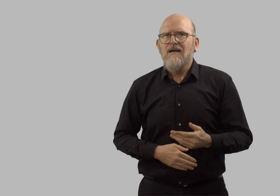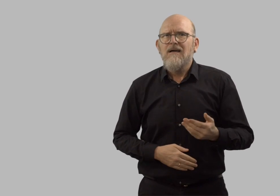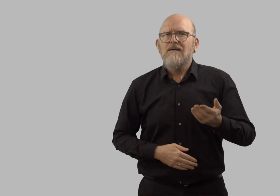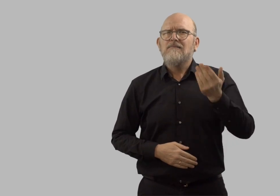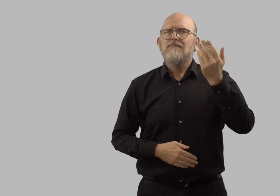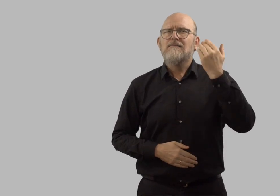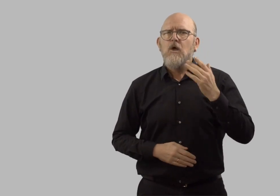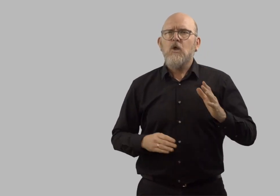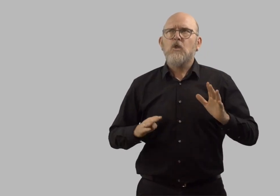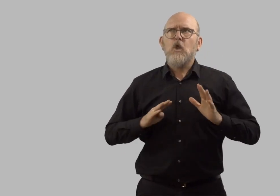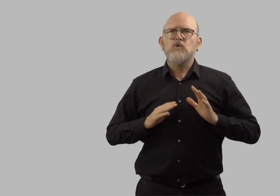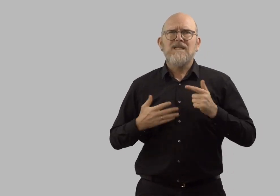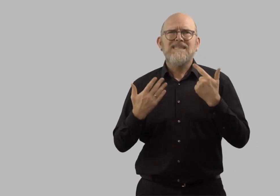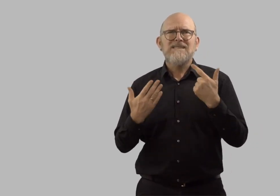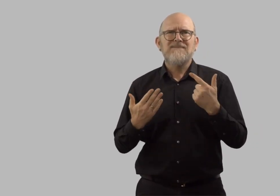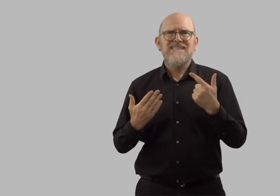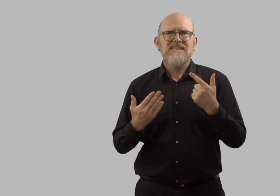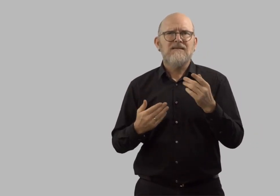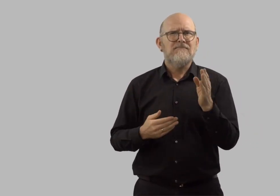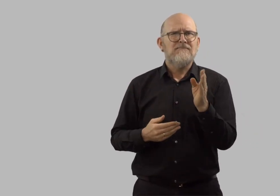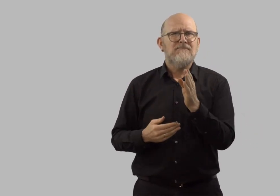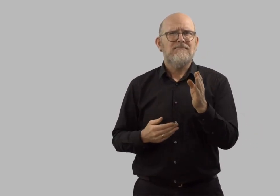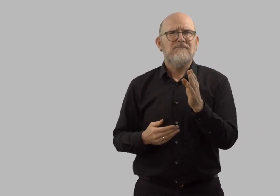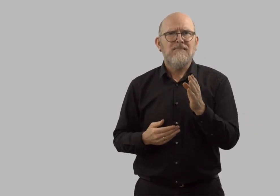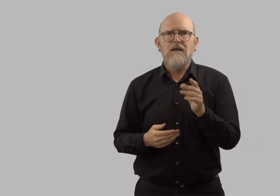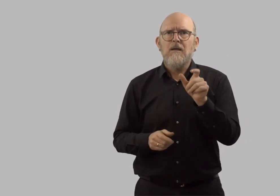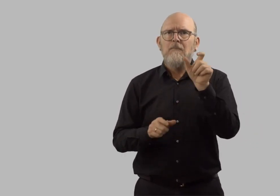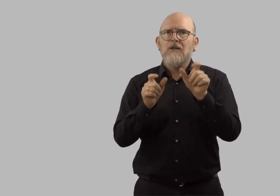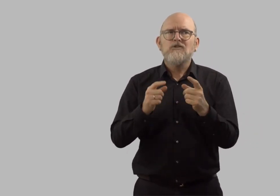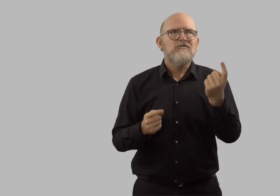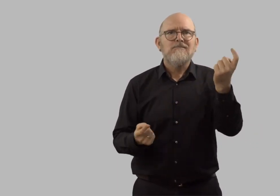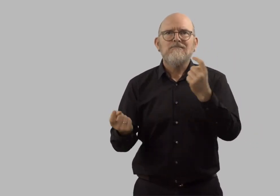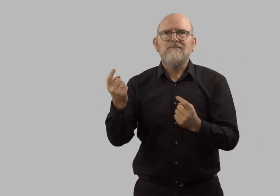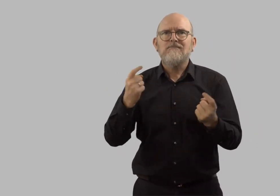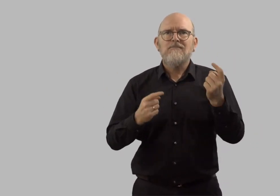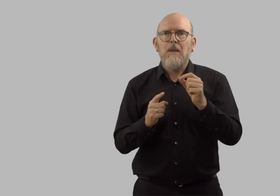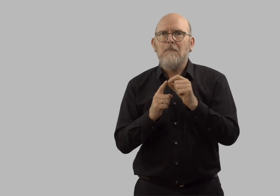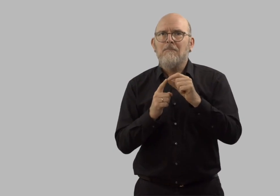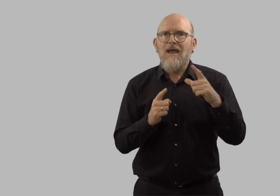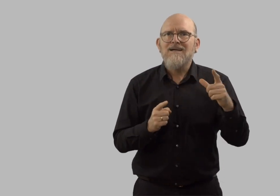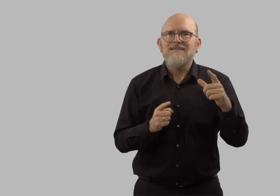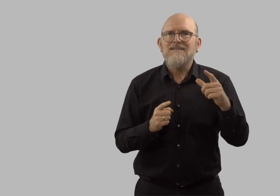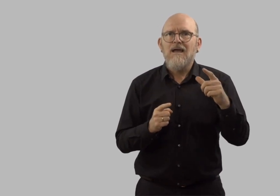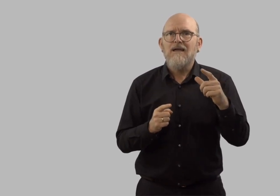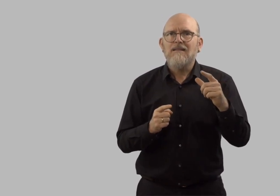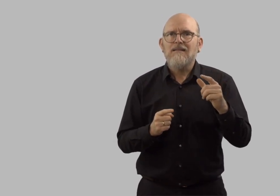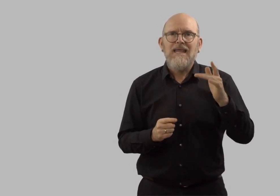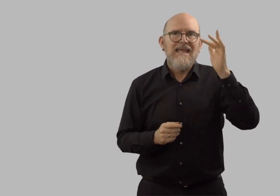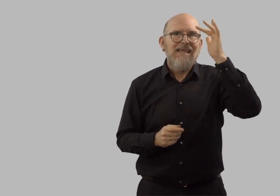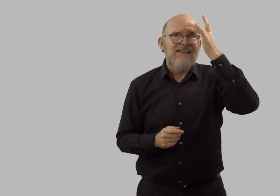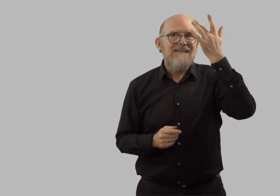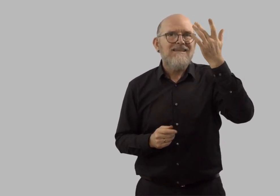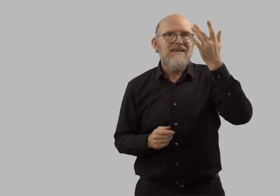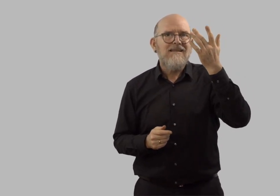Als in den 1970er Jahren Menschen aus Pakistan, Indien,